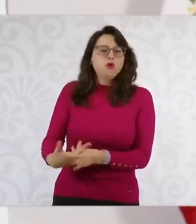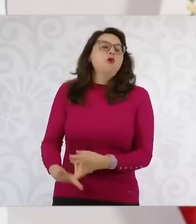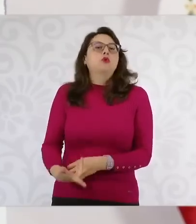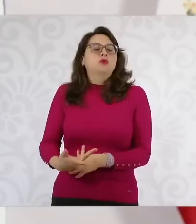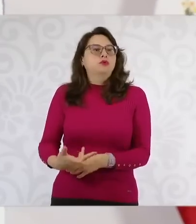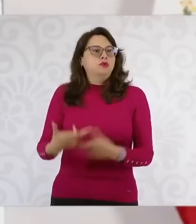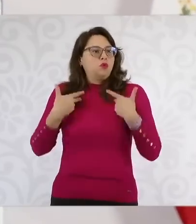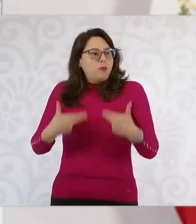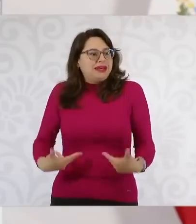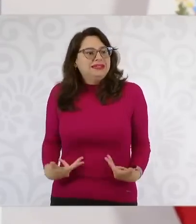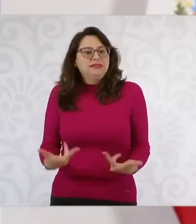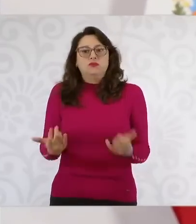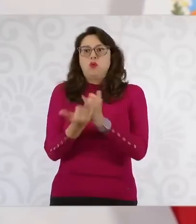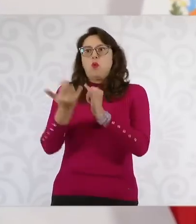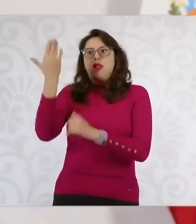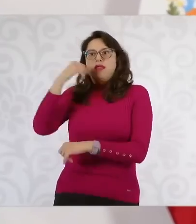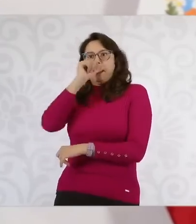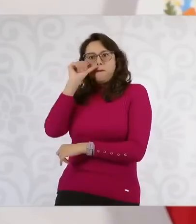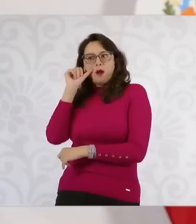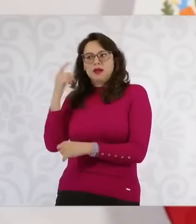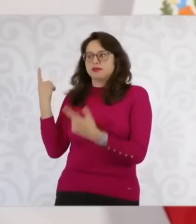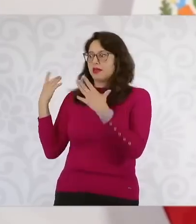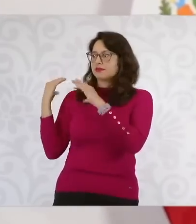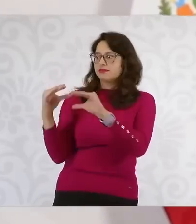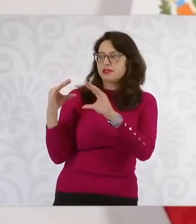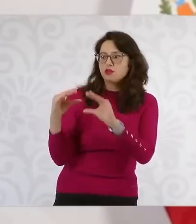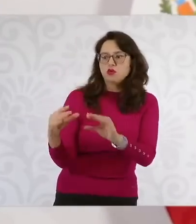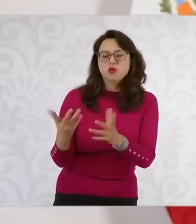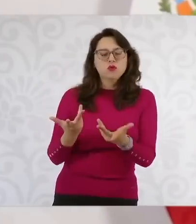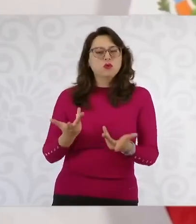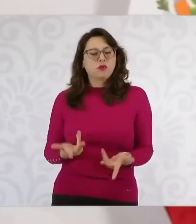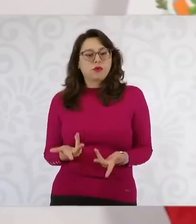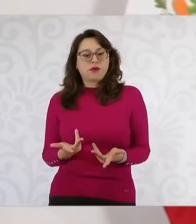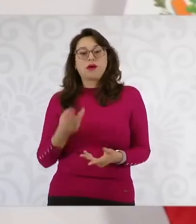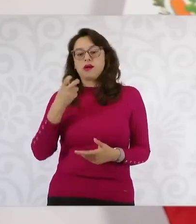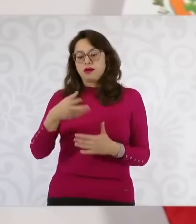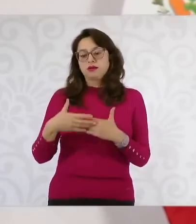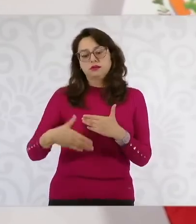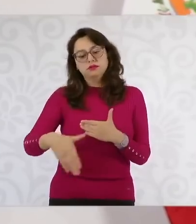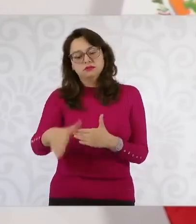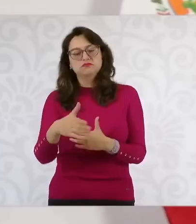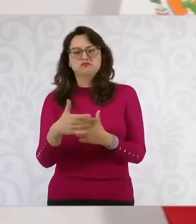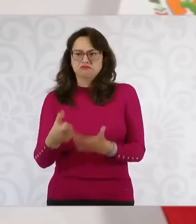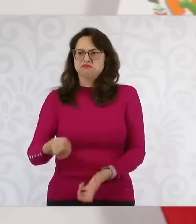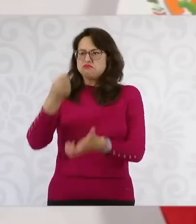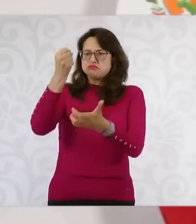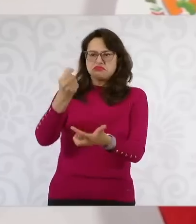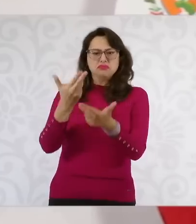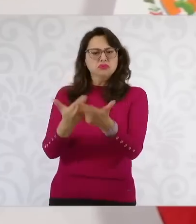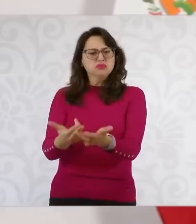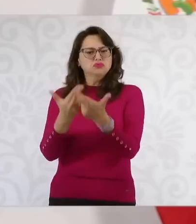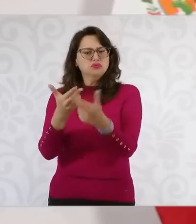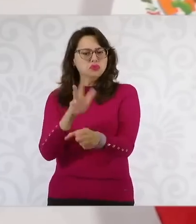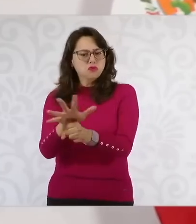manera en que seguimos administrando los recursos del pueblo y va a haber recursos y fíjense